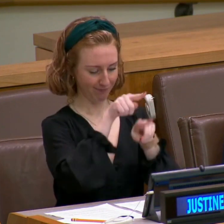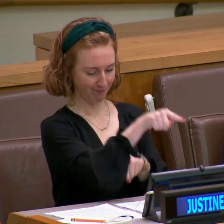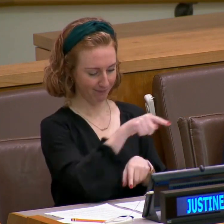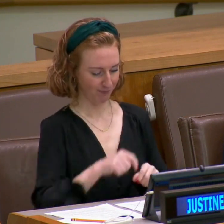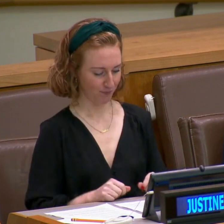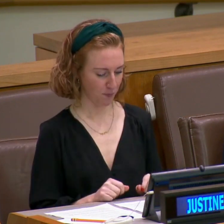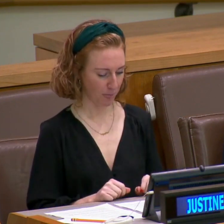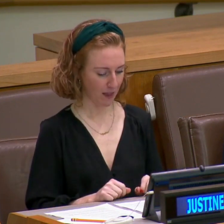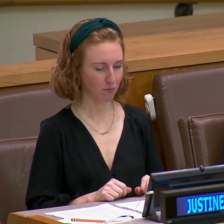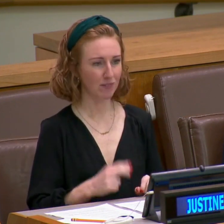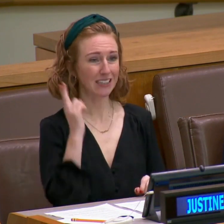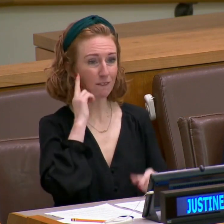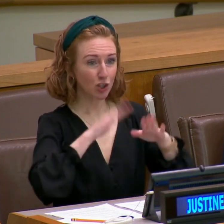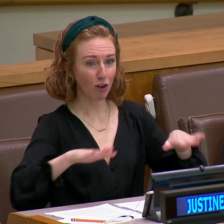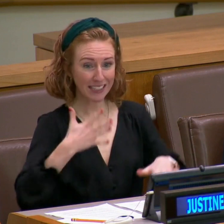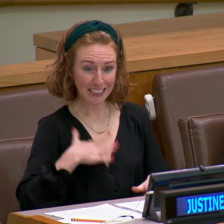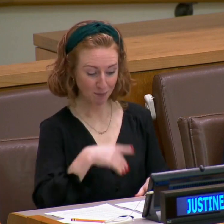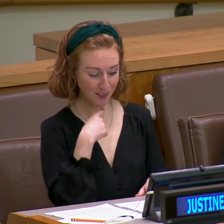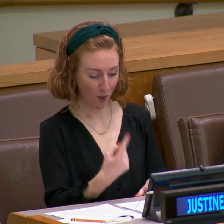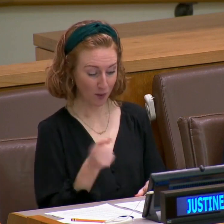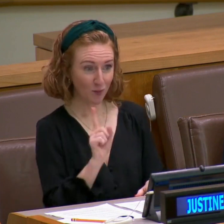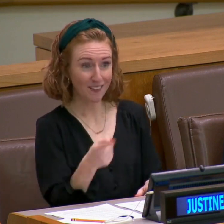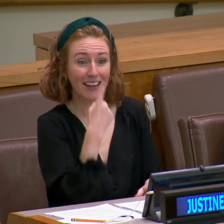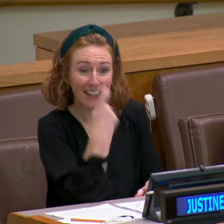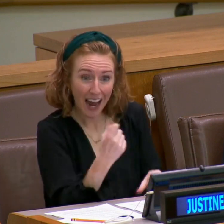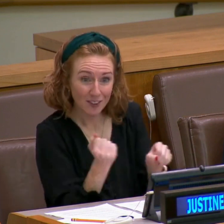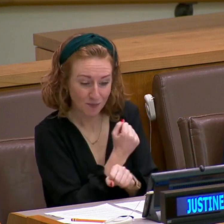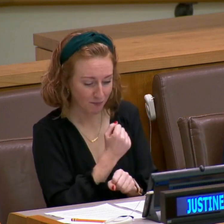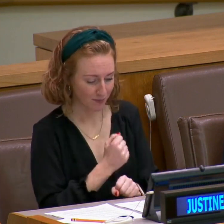a seguir sus pasos. Los niños sordos necesitan que se les diga que